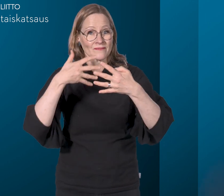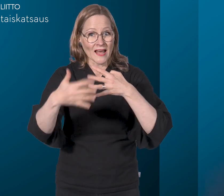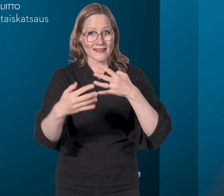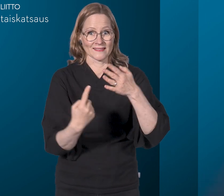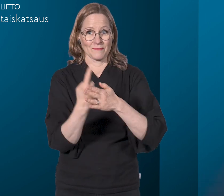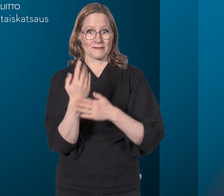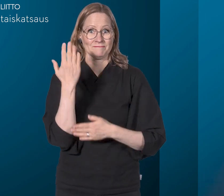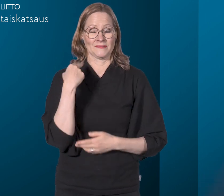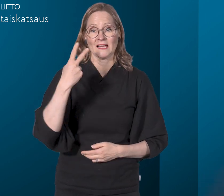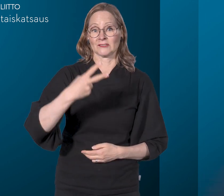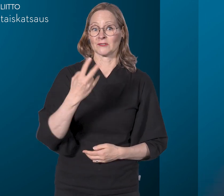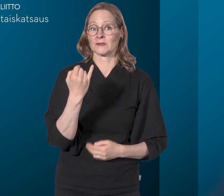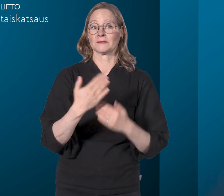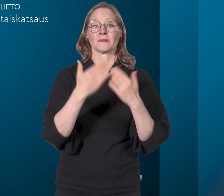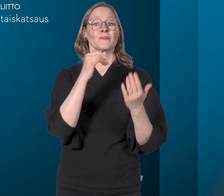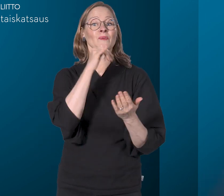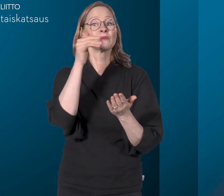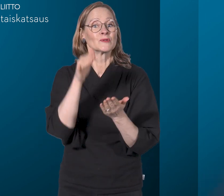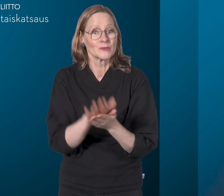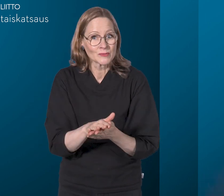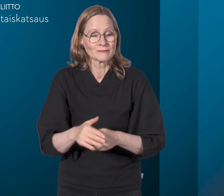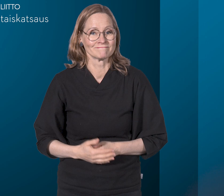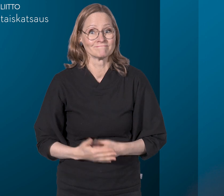Rivien välissä -tapahtumassa 26. huhtikuuta.